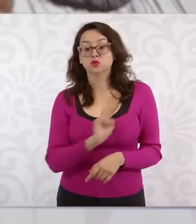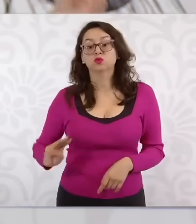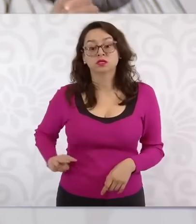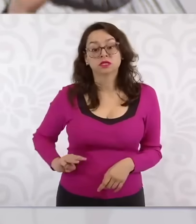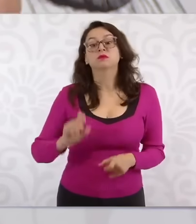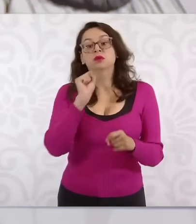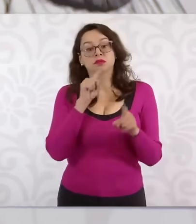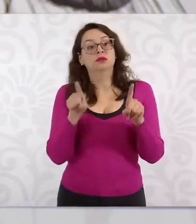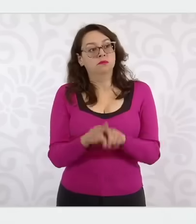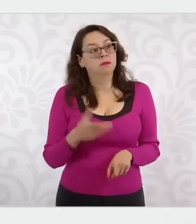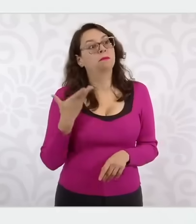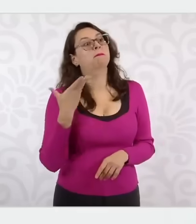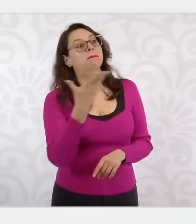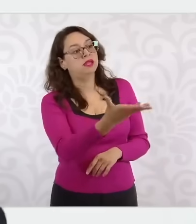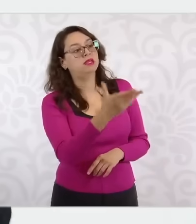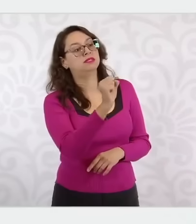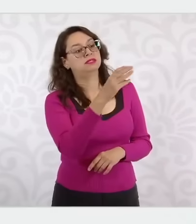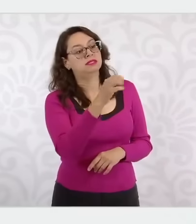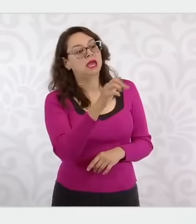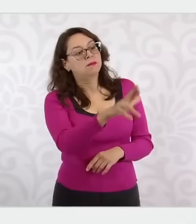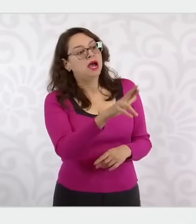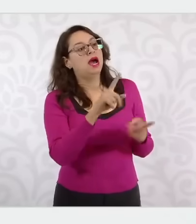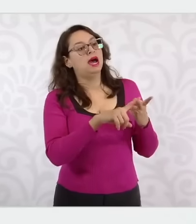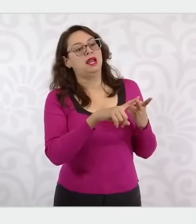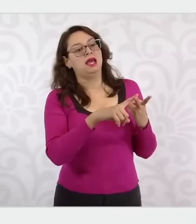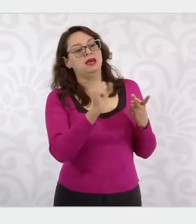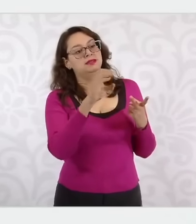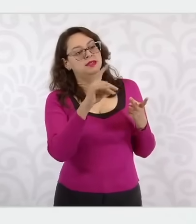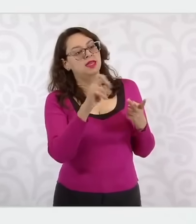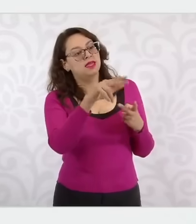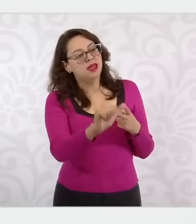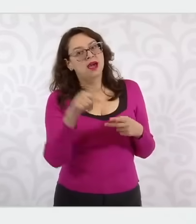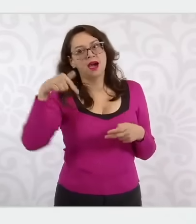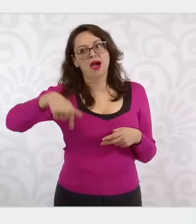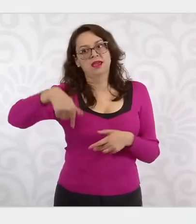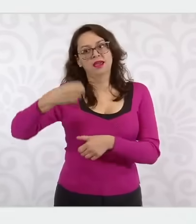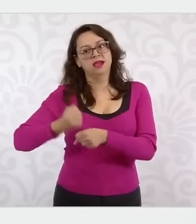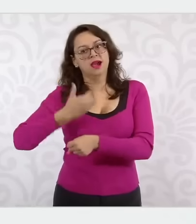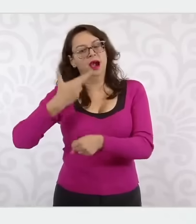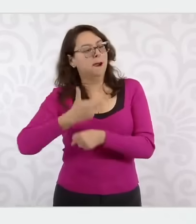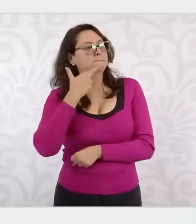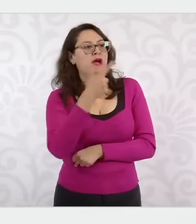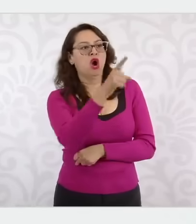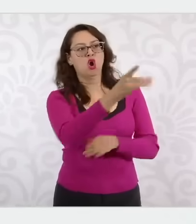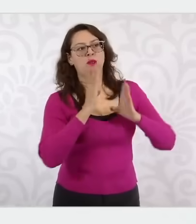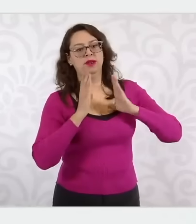a Marina o a Defensa que sea un oficial el que sea el responsable de seguridad. Es decir,